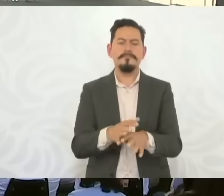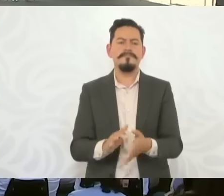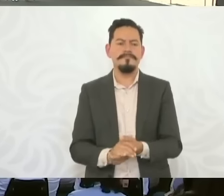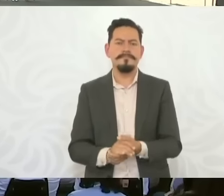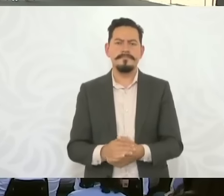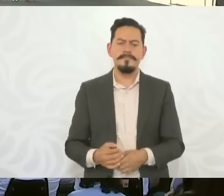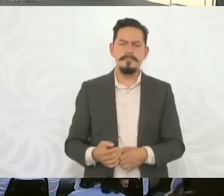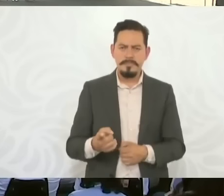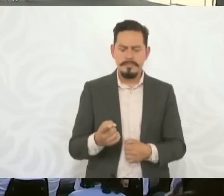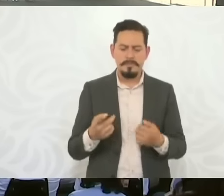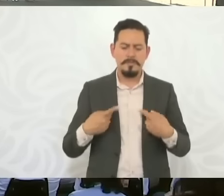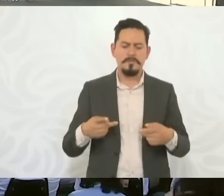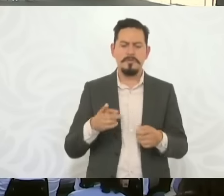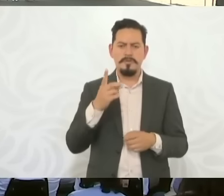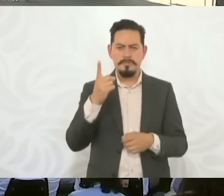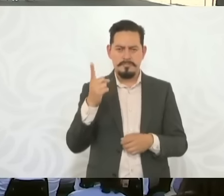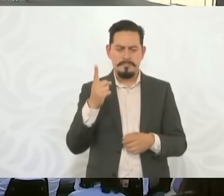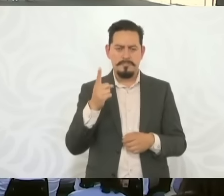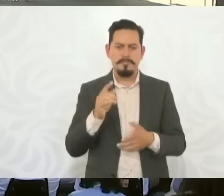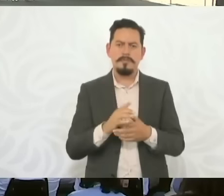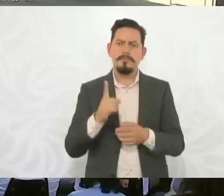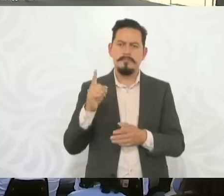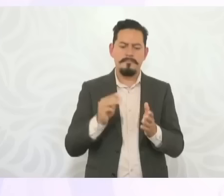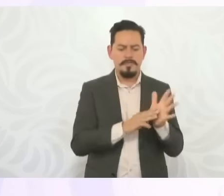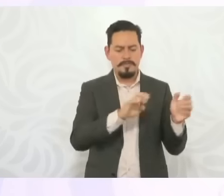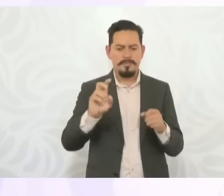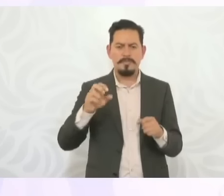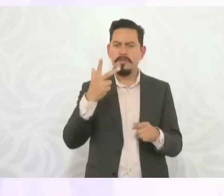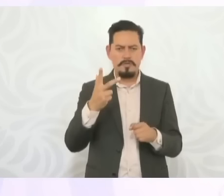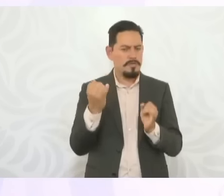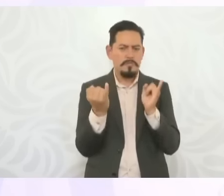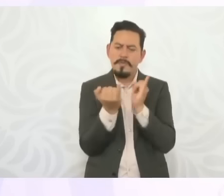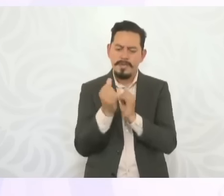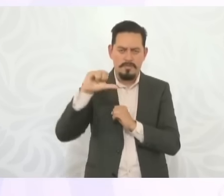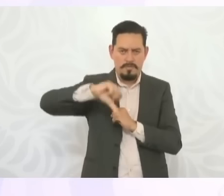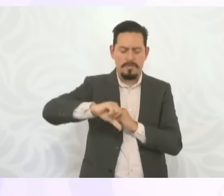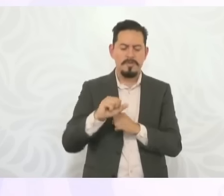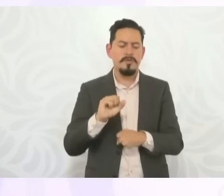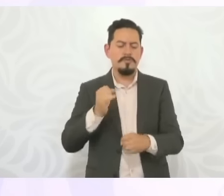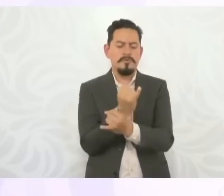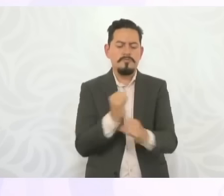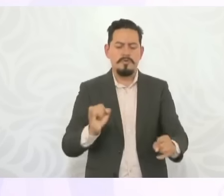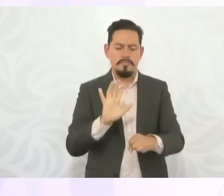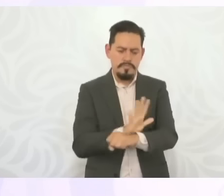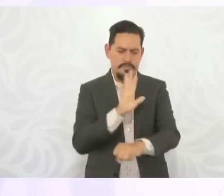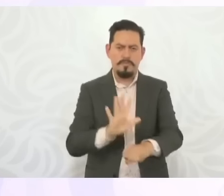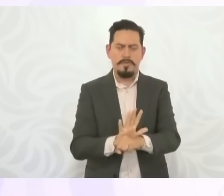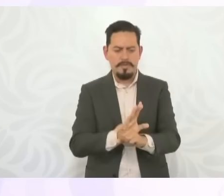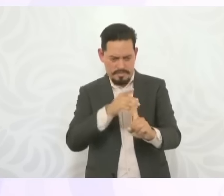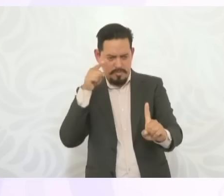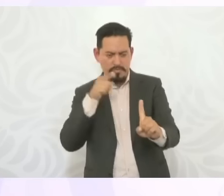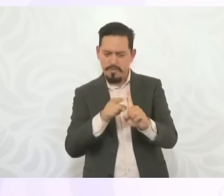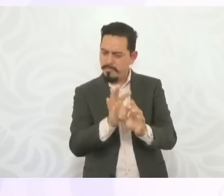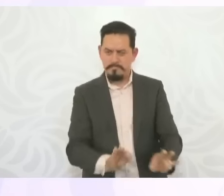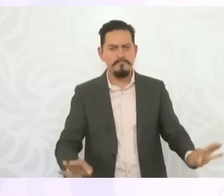del siglo XXI, como en 1938, la soberanía energética ocupa nuevamente un lugar fundamental.